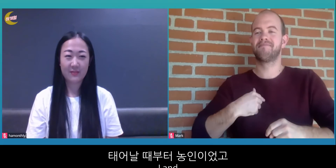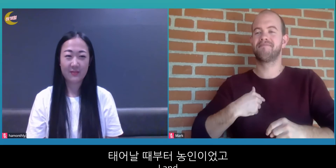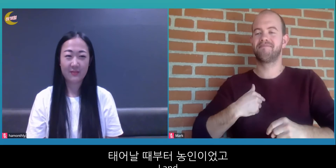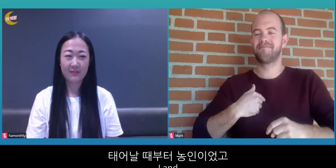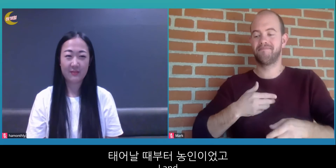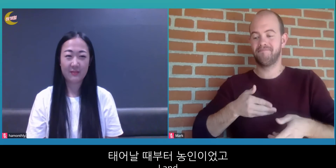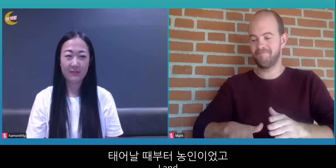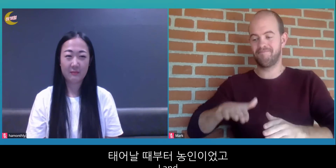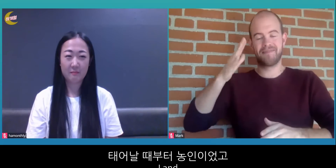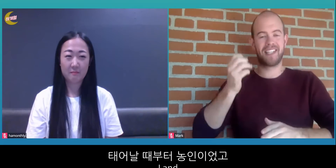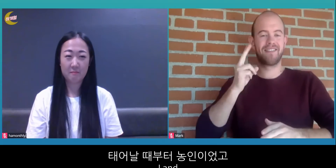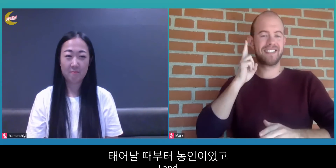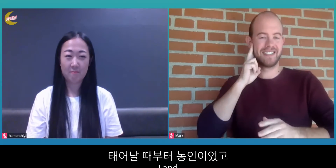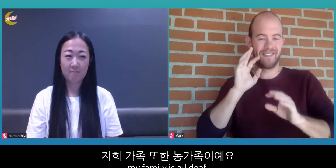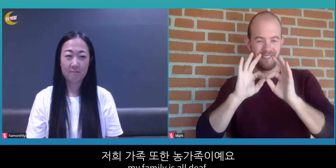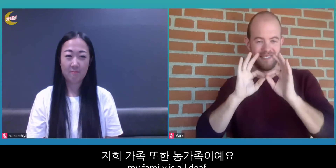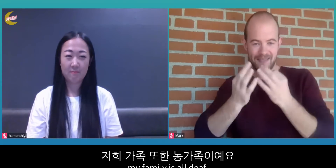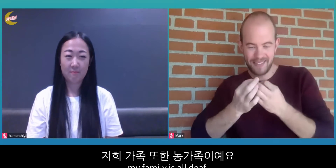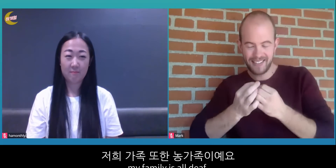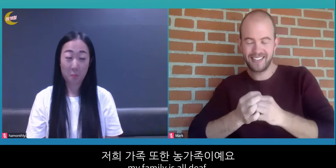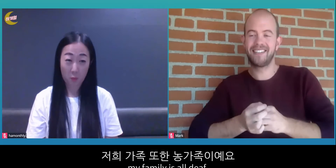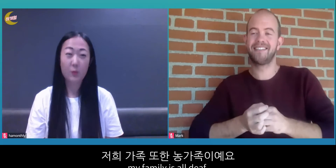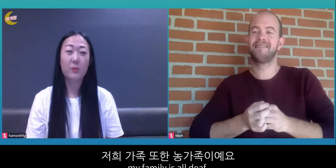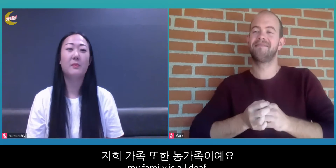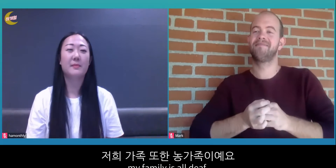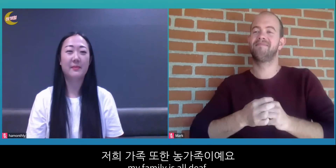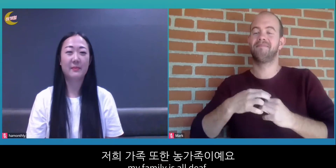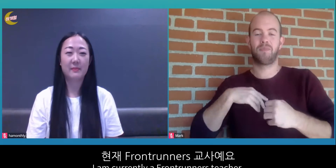。私と私の家族はすべて聴覚障害者です。